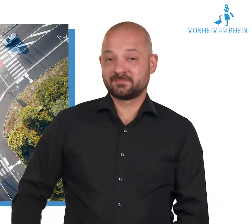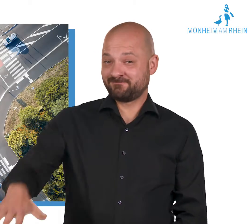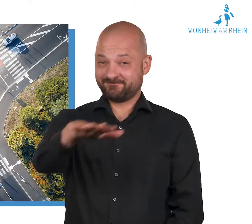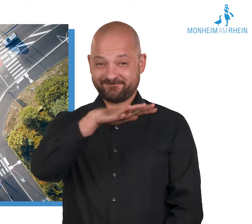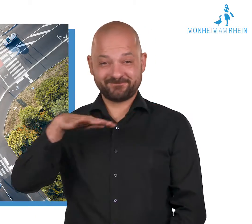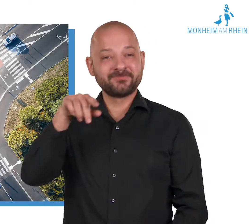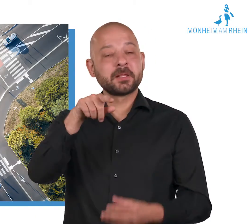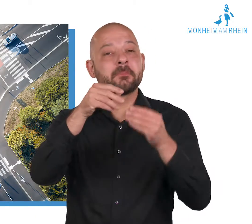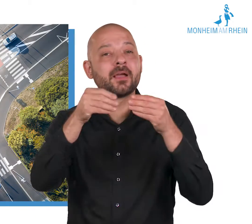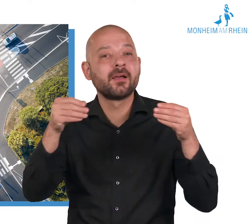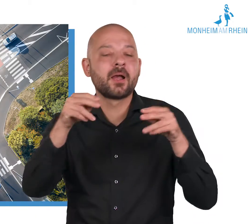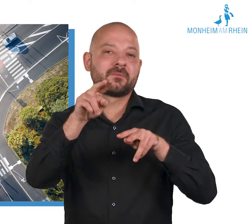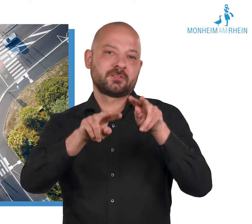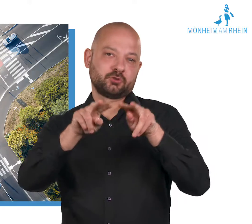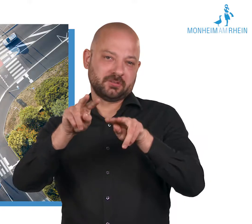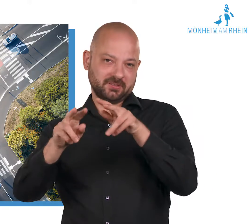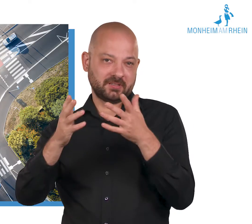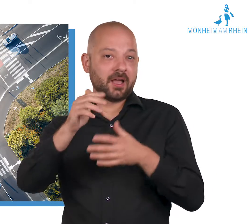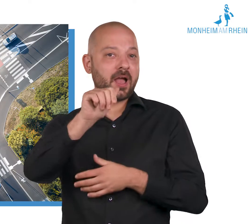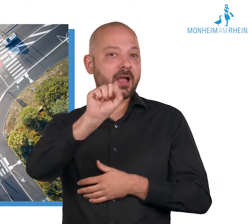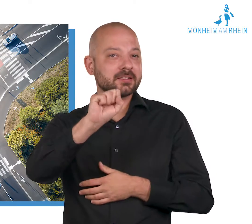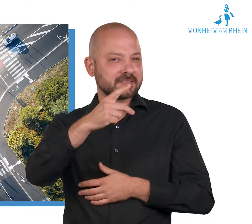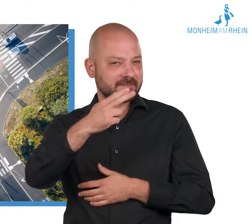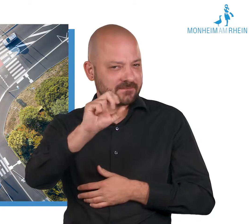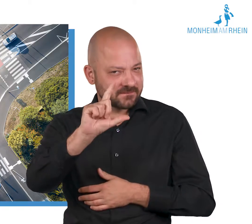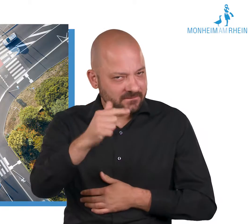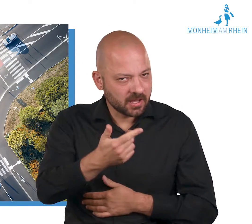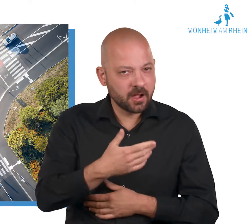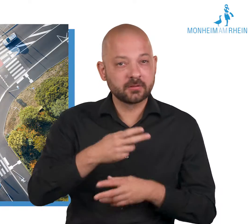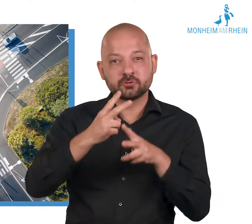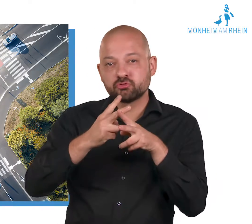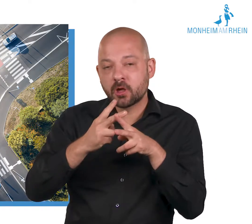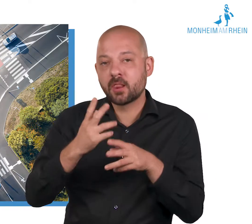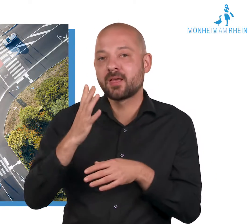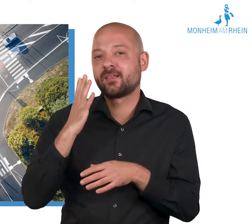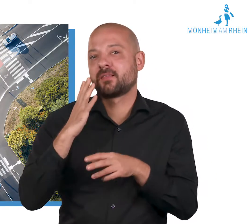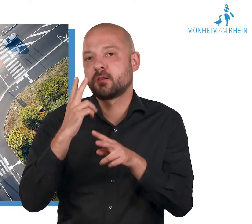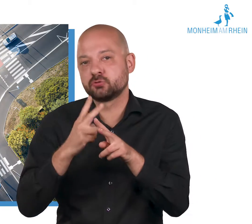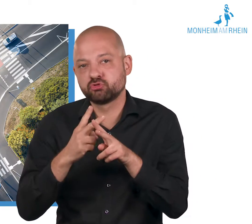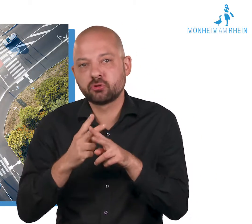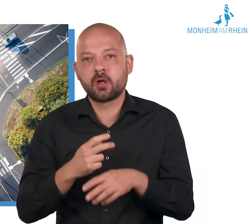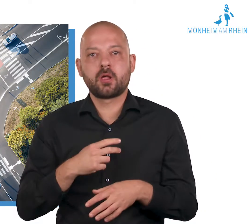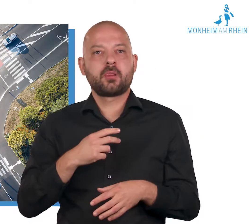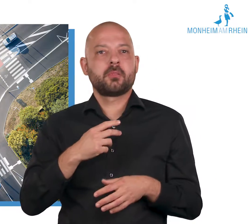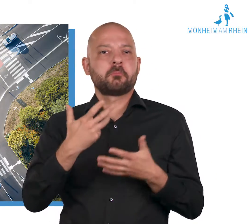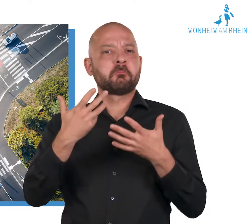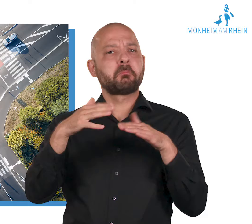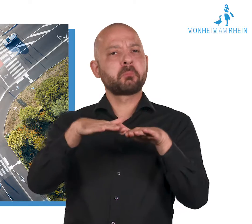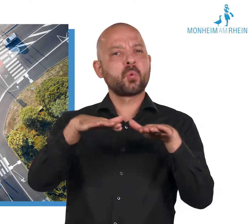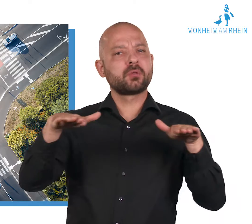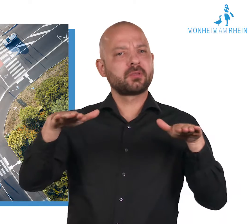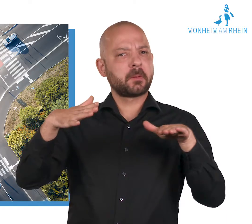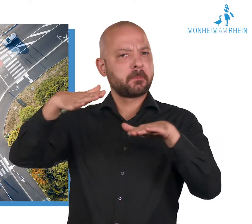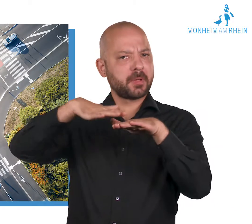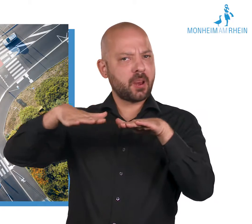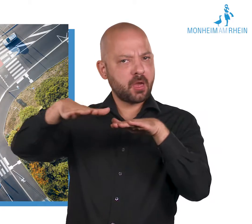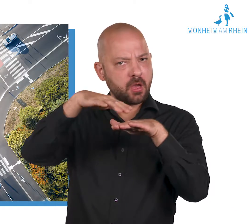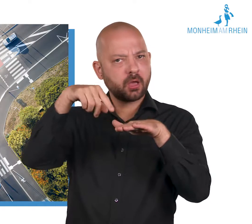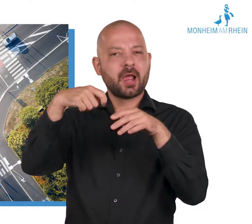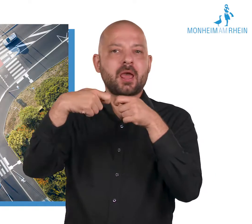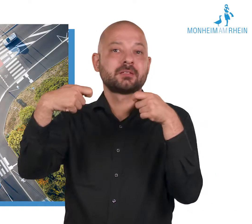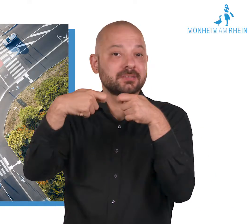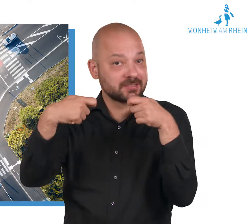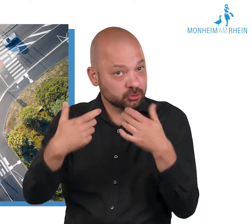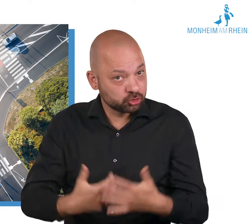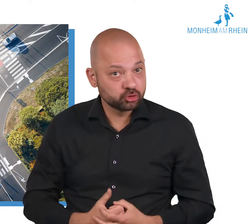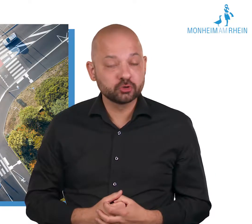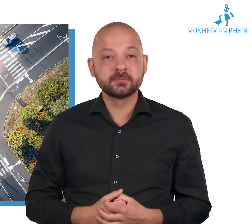Material: Asphalt, Stahl, Edelstahl, elastischer Bodenbelag